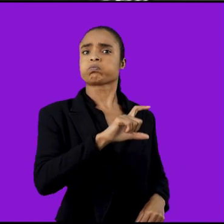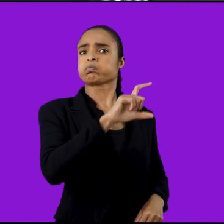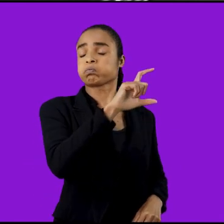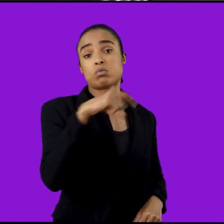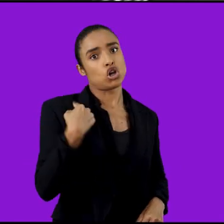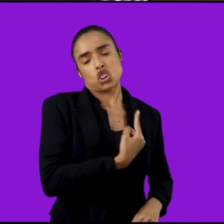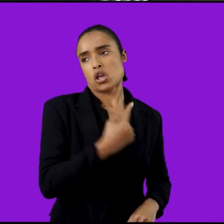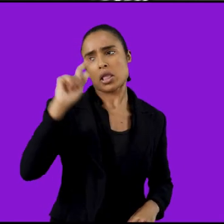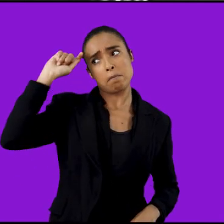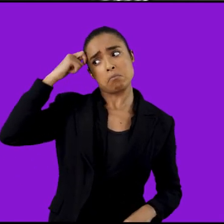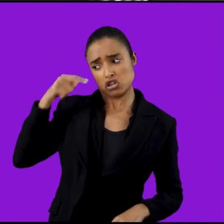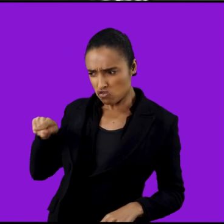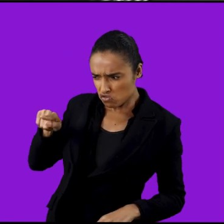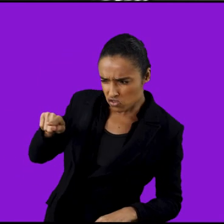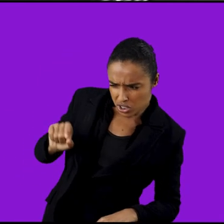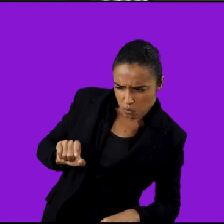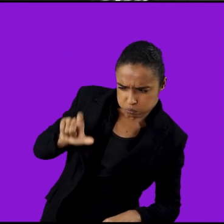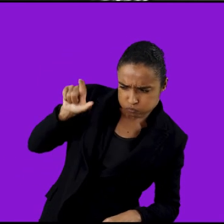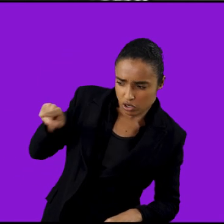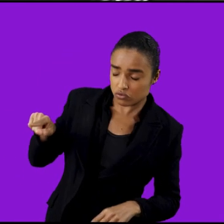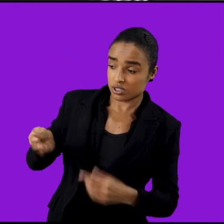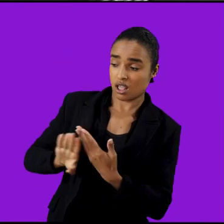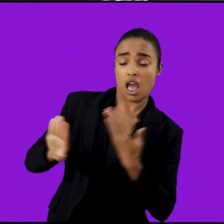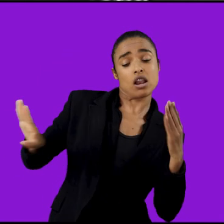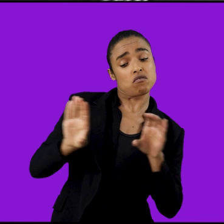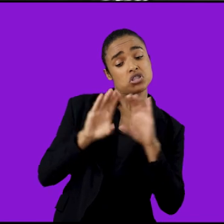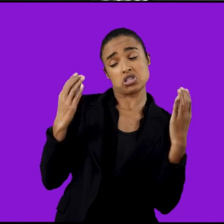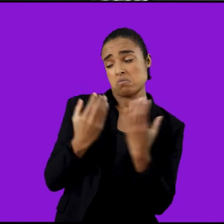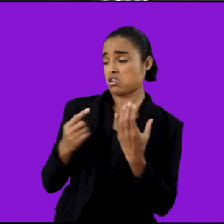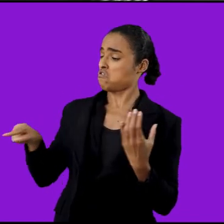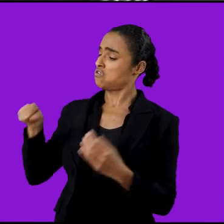que a gente não pode acumular, né? Sim Que a gente não pode ter muito dinheiro. Então, à medida que você tem muito dinheiro,